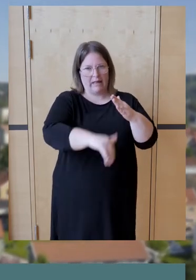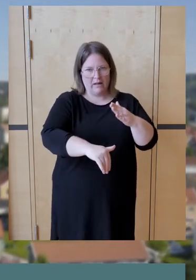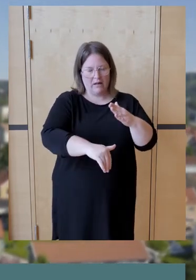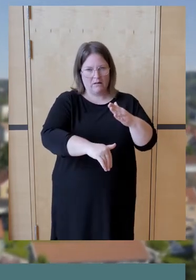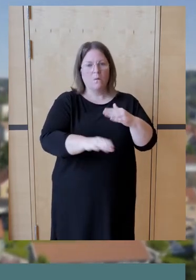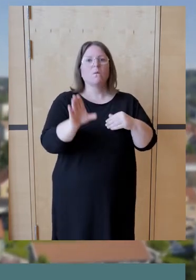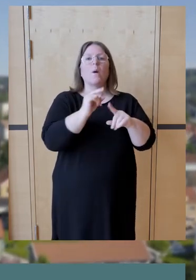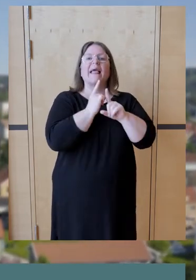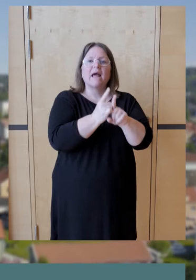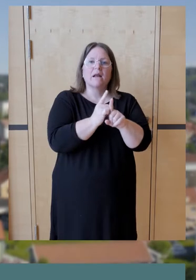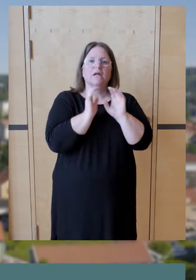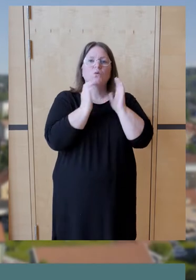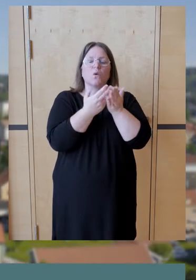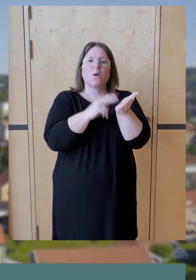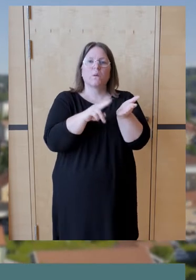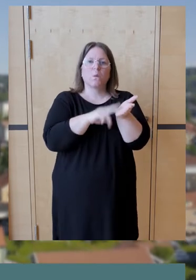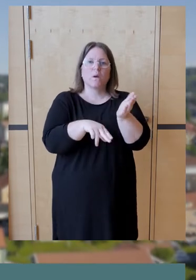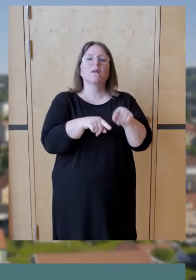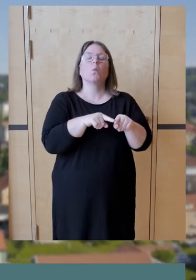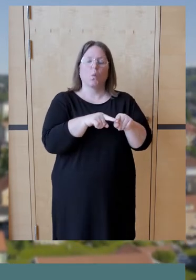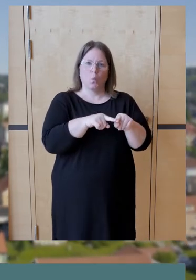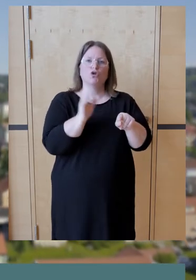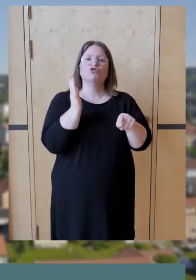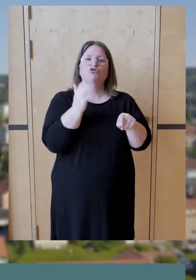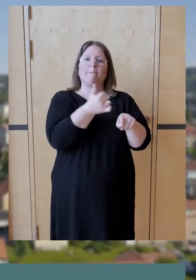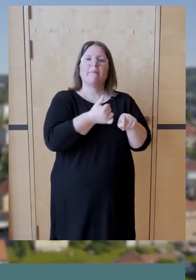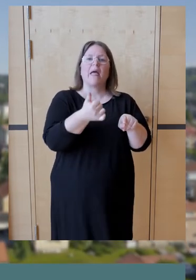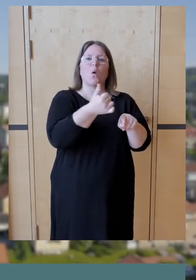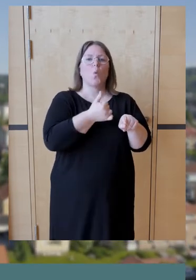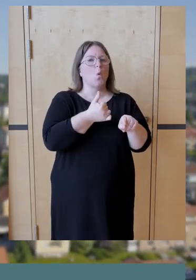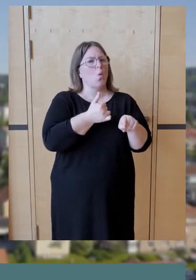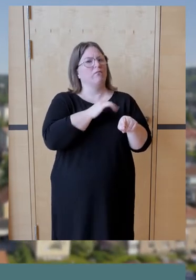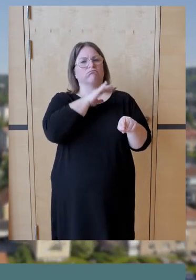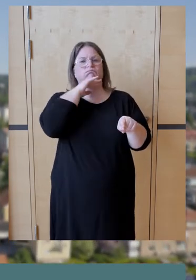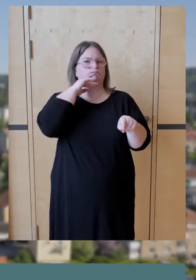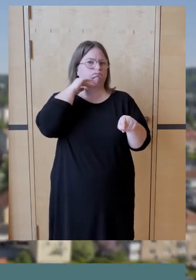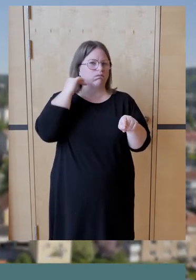Kommer behoven att tillgodoses med Råge Och det tycker jag är viktigast